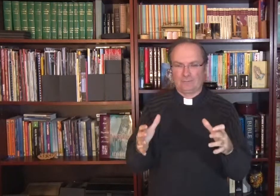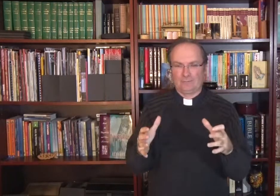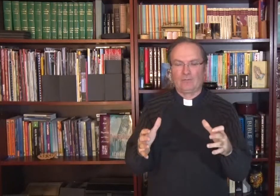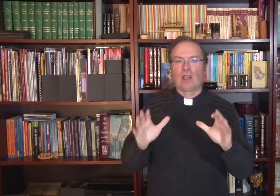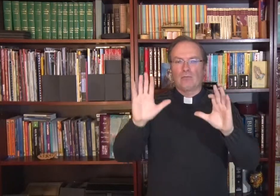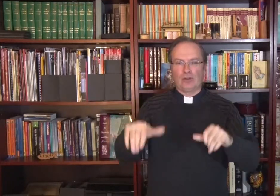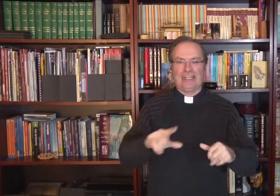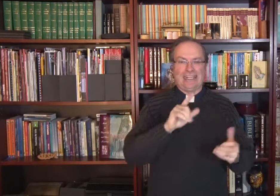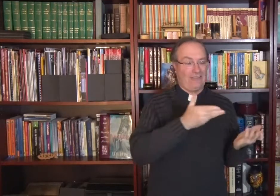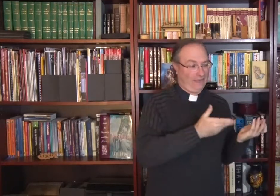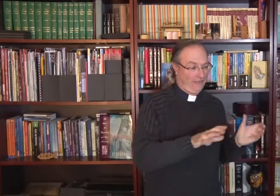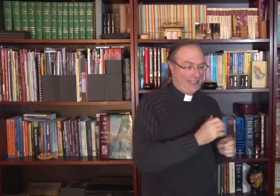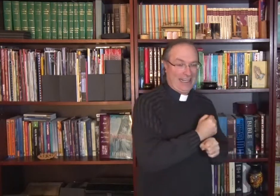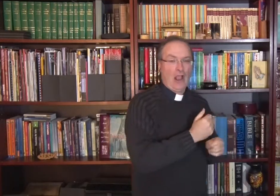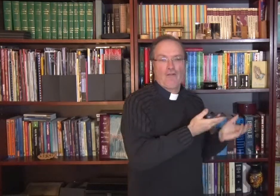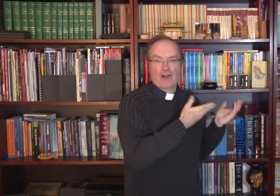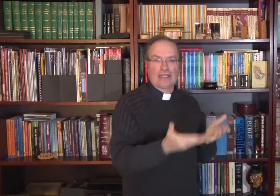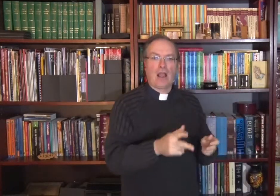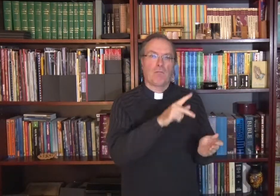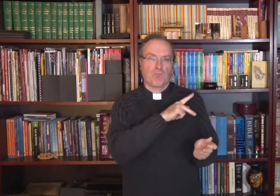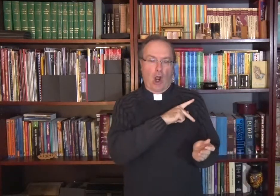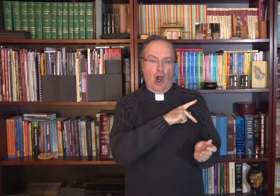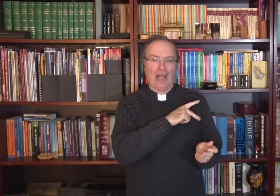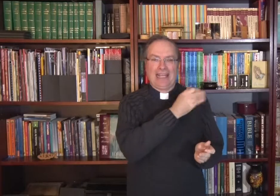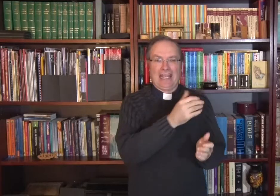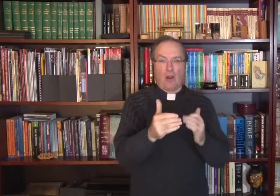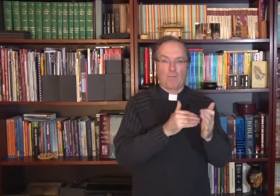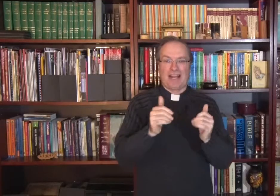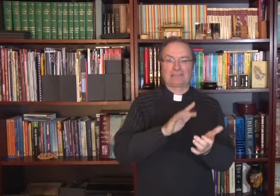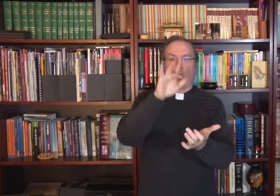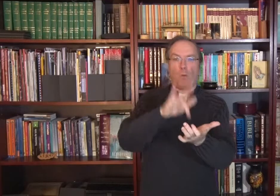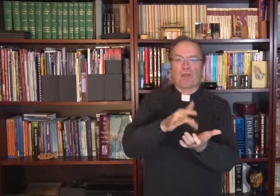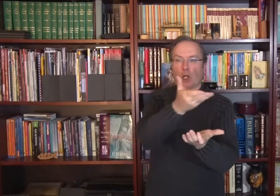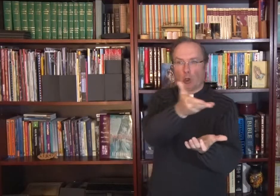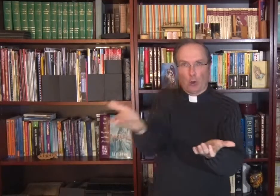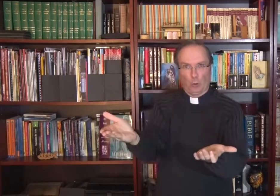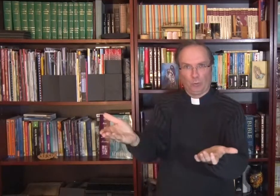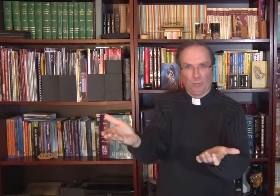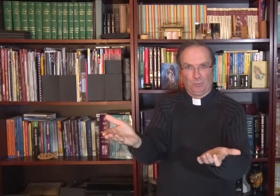puis il fit venir Paul et le plaça au milieu d’eux.